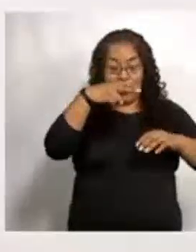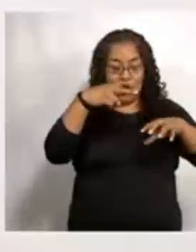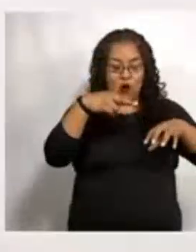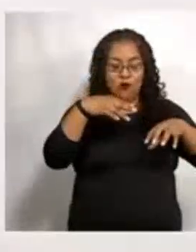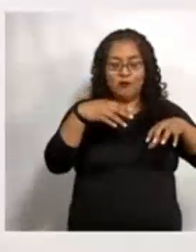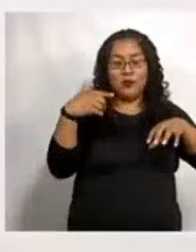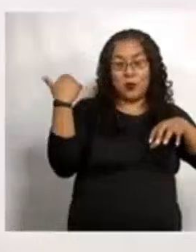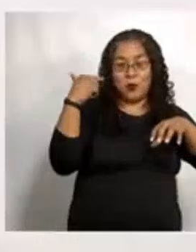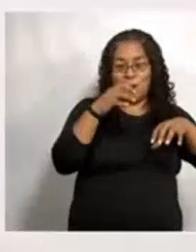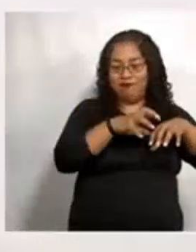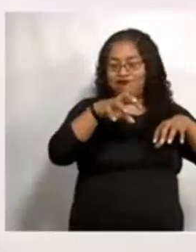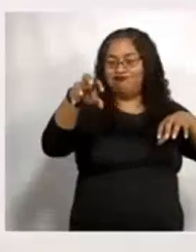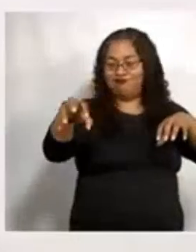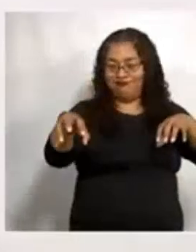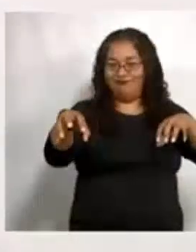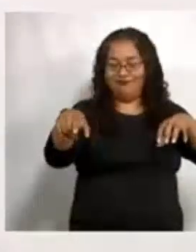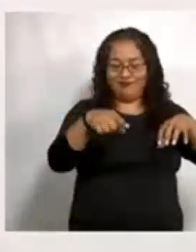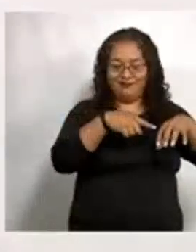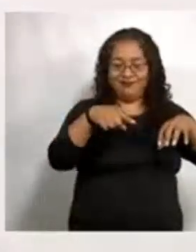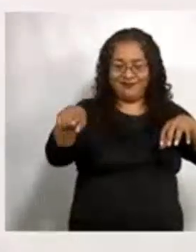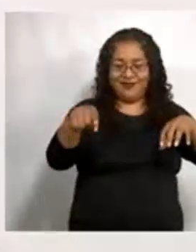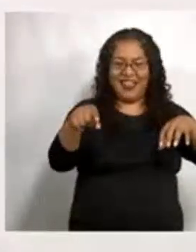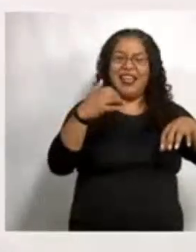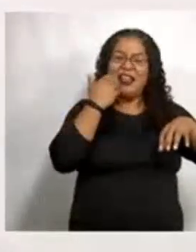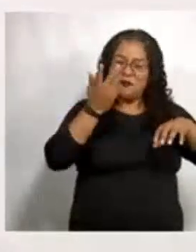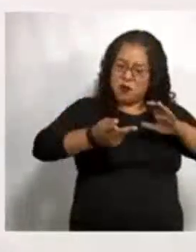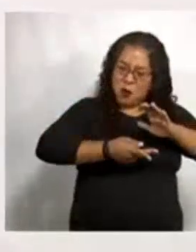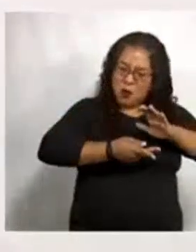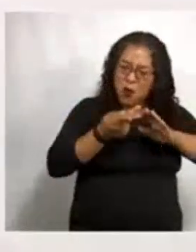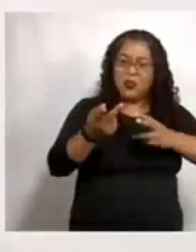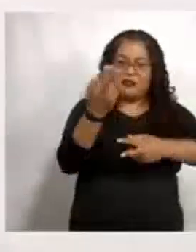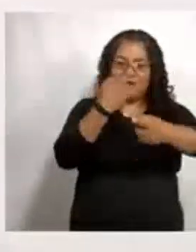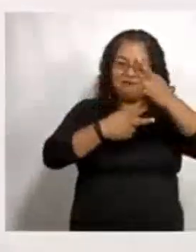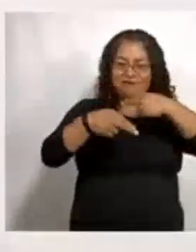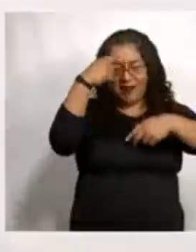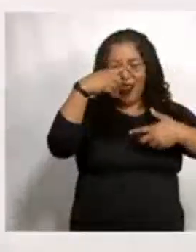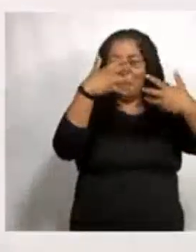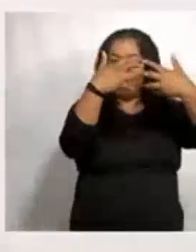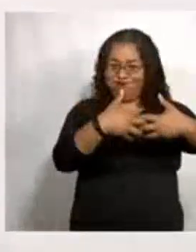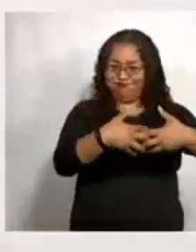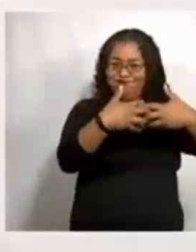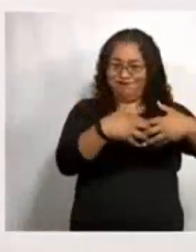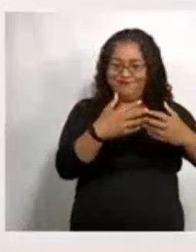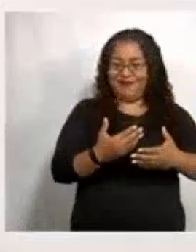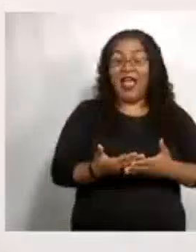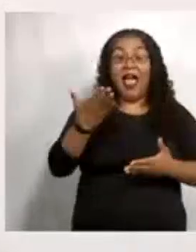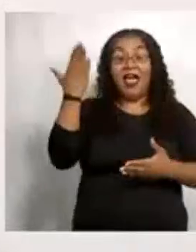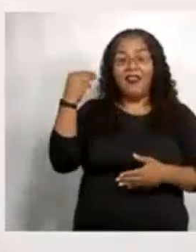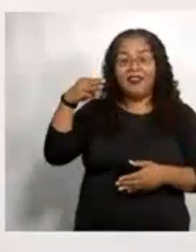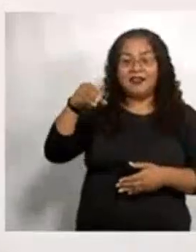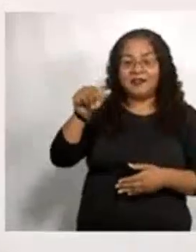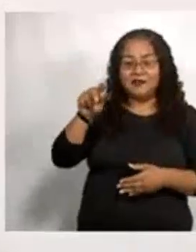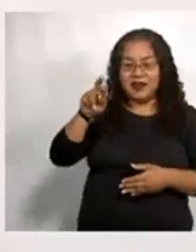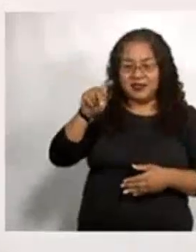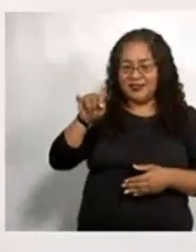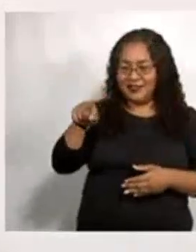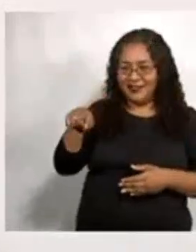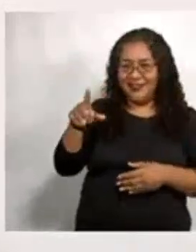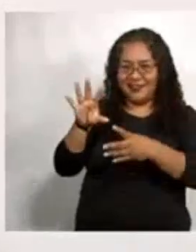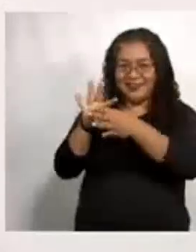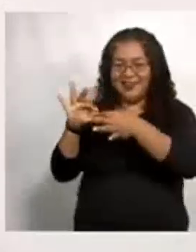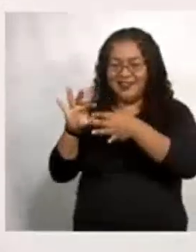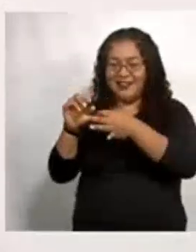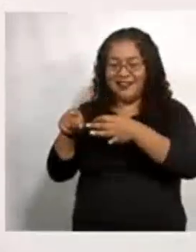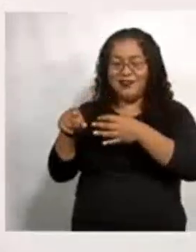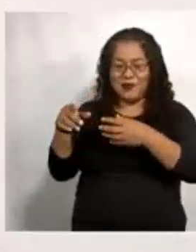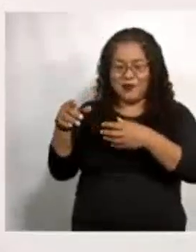que ya dije que es más joven que yo, pero también le tocó el tren. Había un pullman que venía de